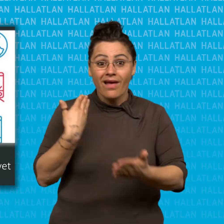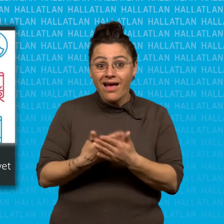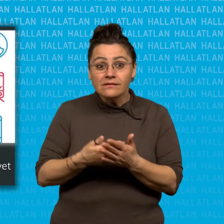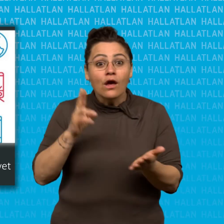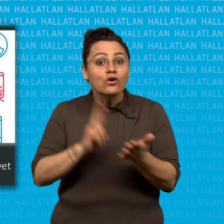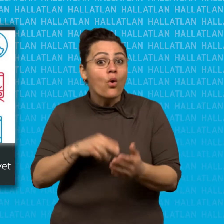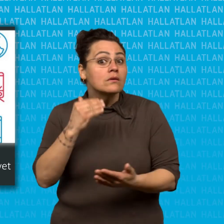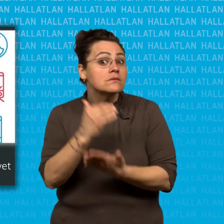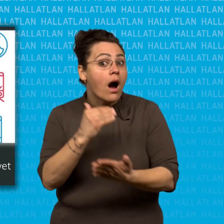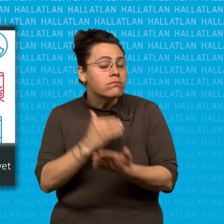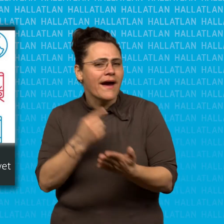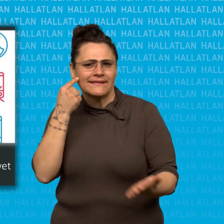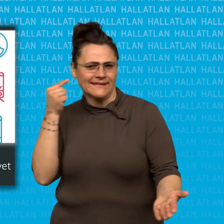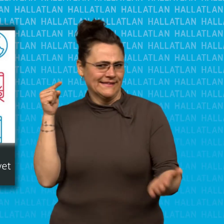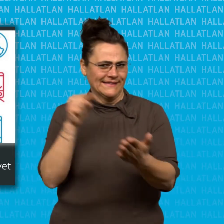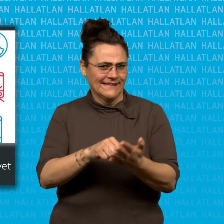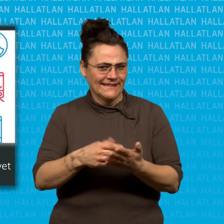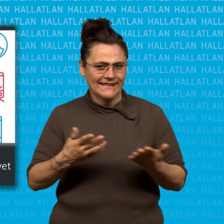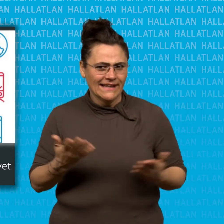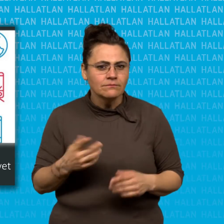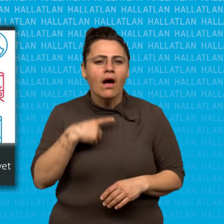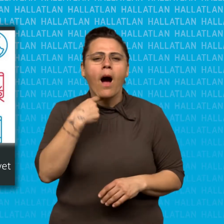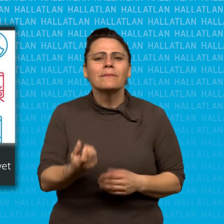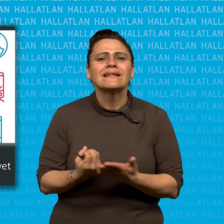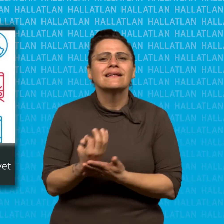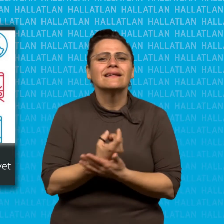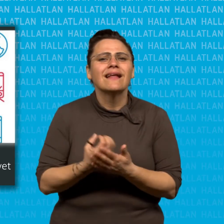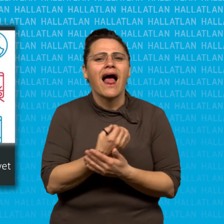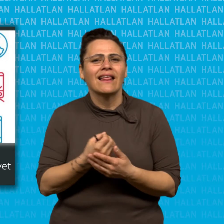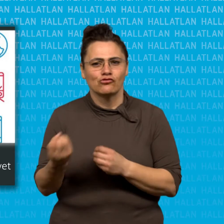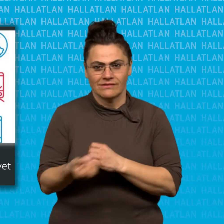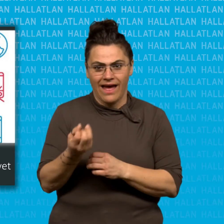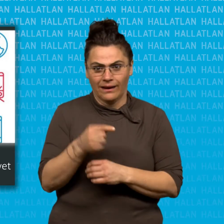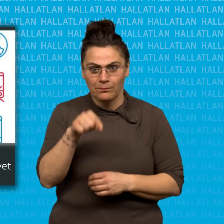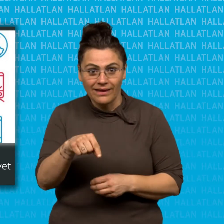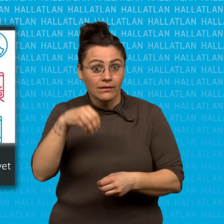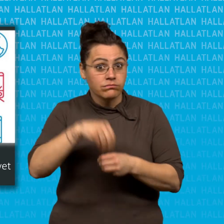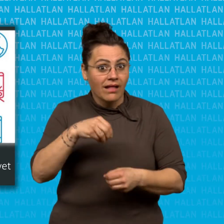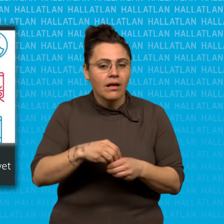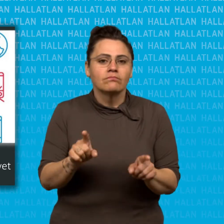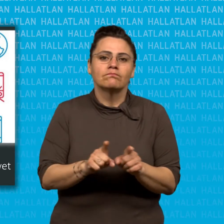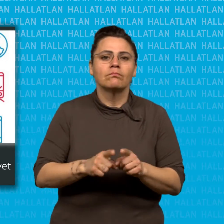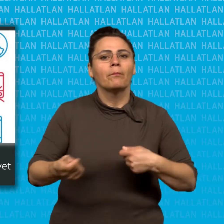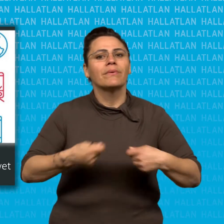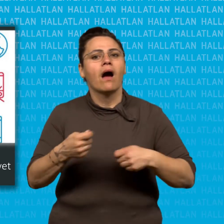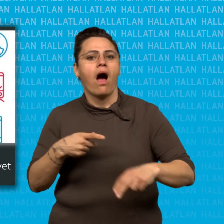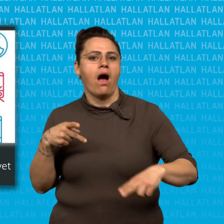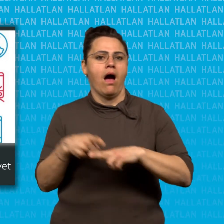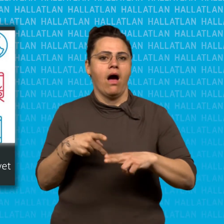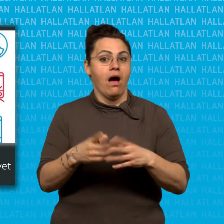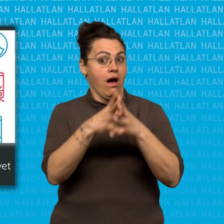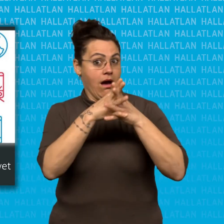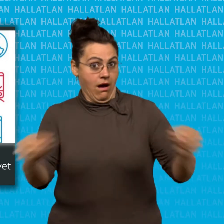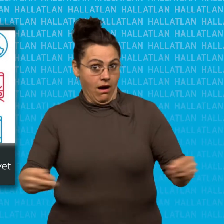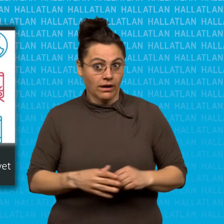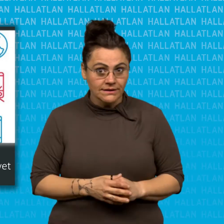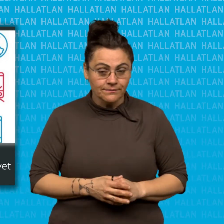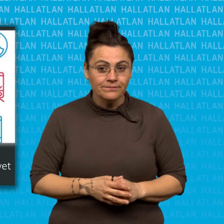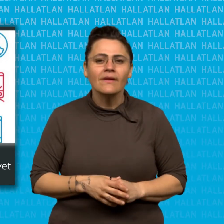A jogszabály célja, hogy egyes, főként digitális termékek esetében megszüntesse a belső piaci akadályokat.